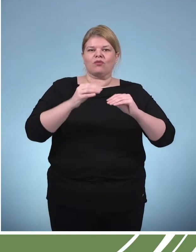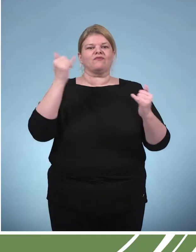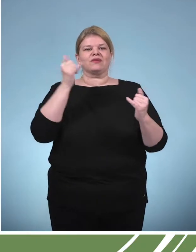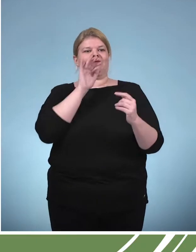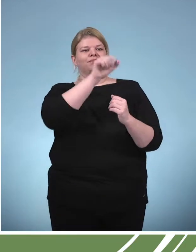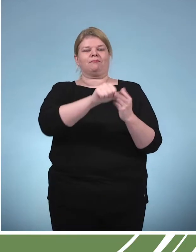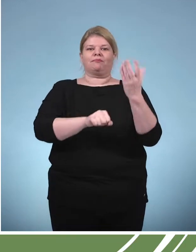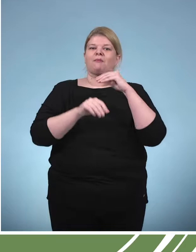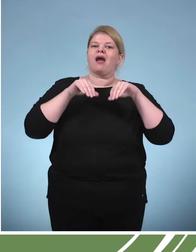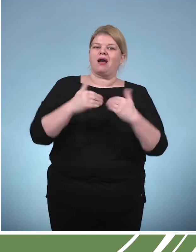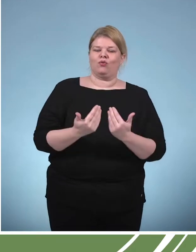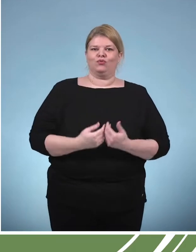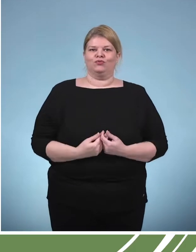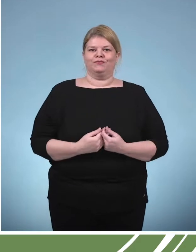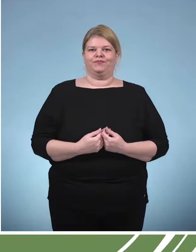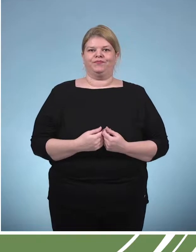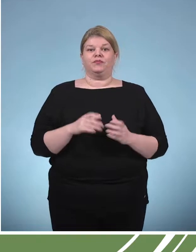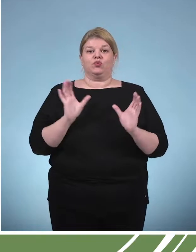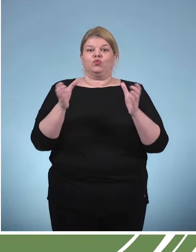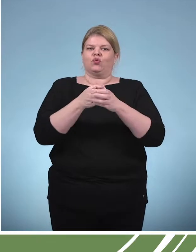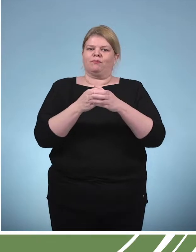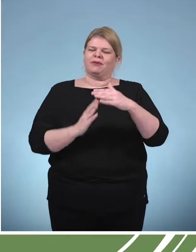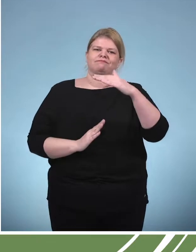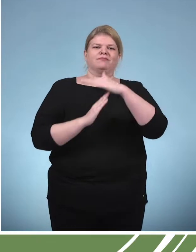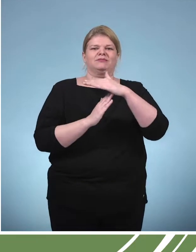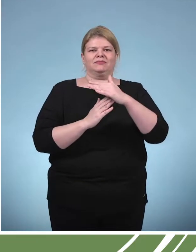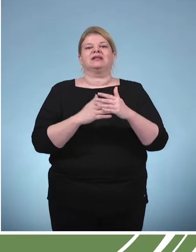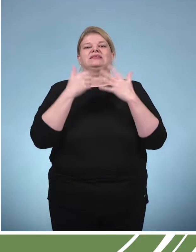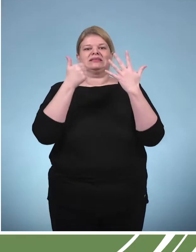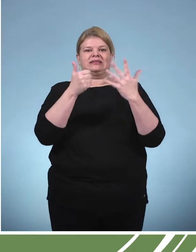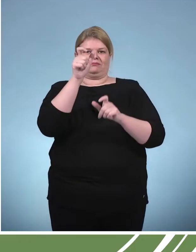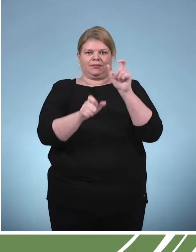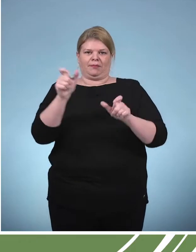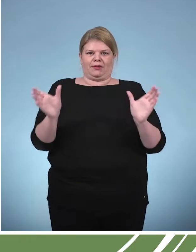Sie ist für eine Gruppe mit mindestens 6 Teilnehmenden geeignet und dauert circa 60 Minuten.